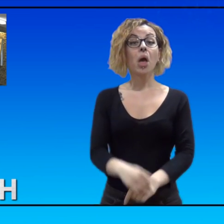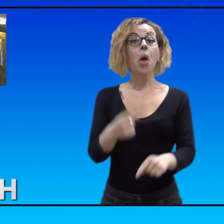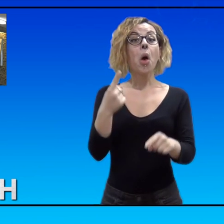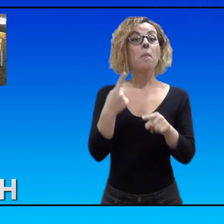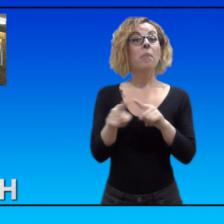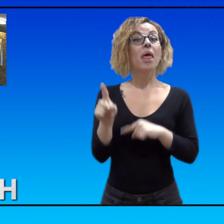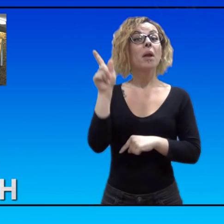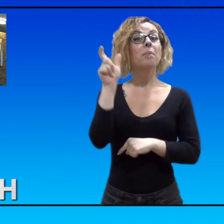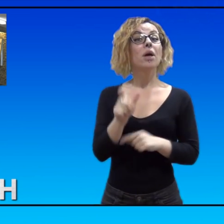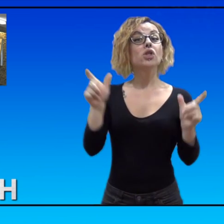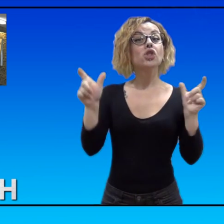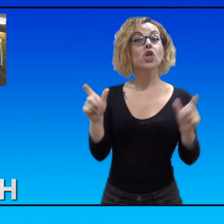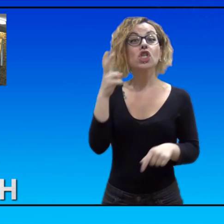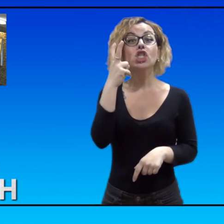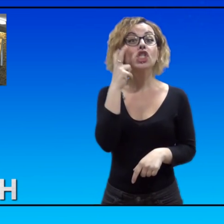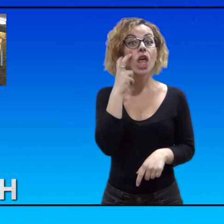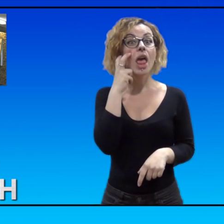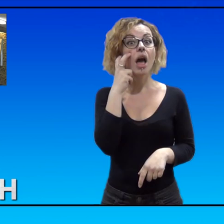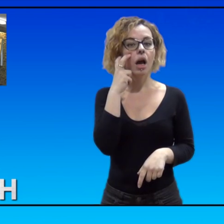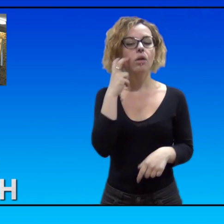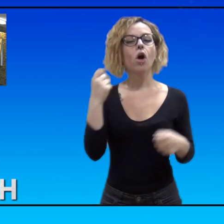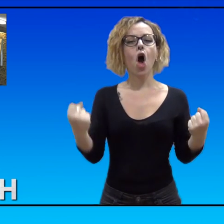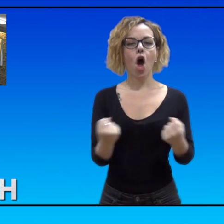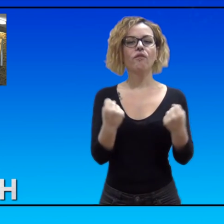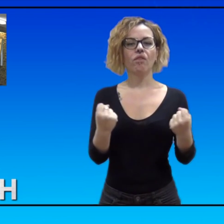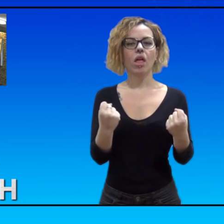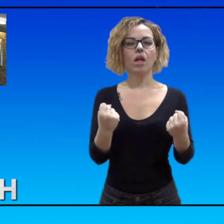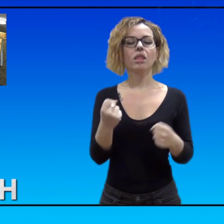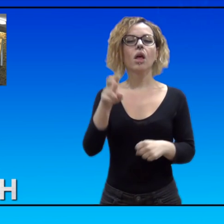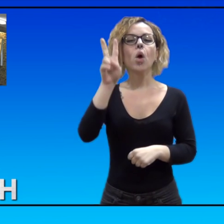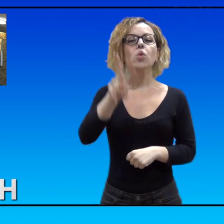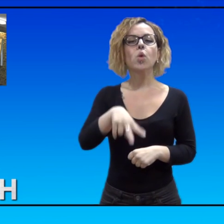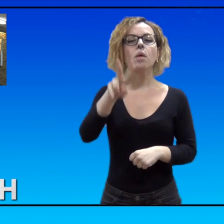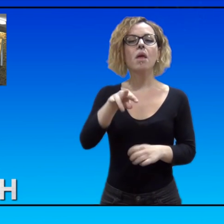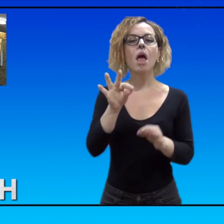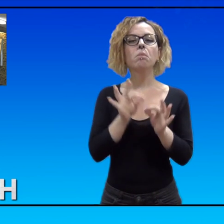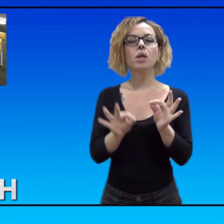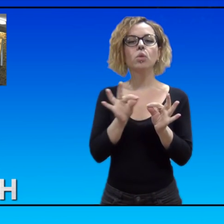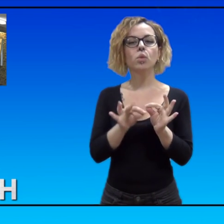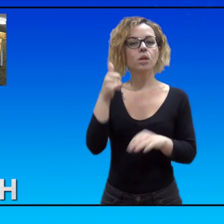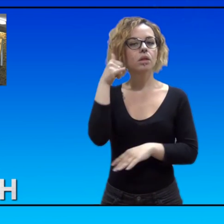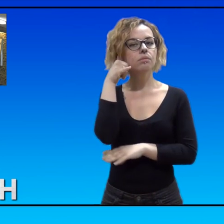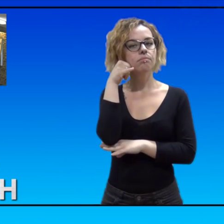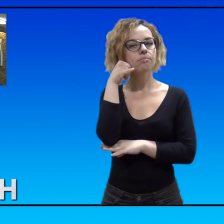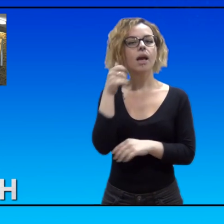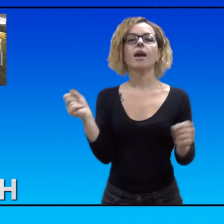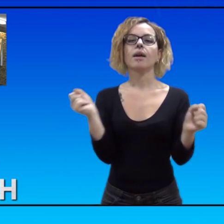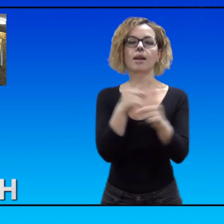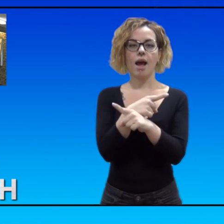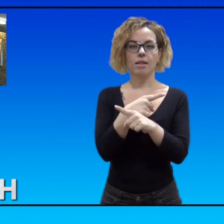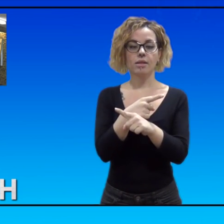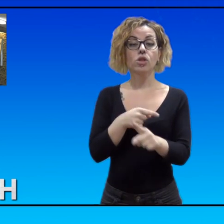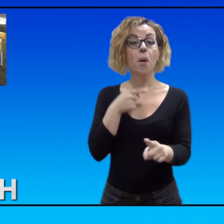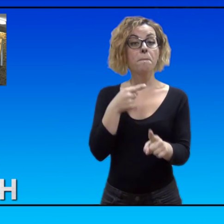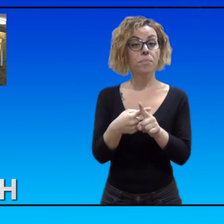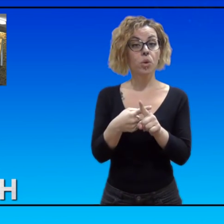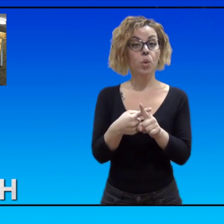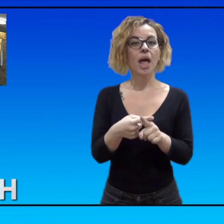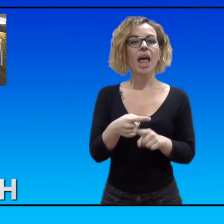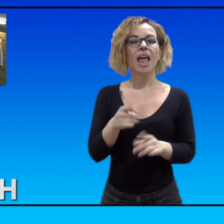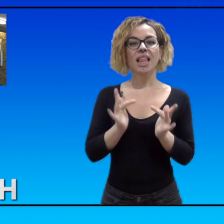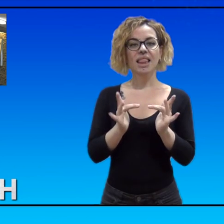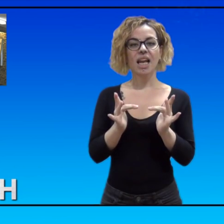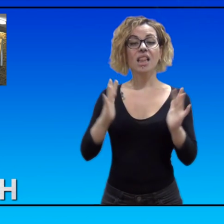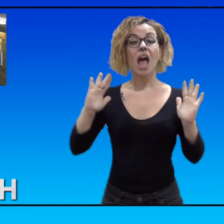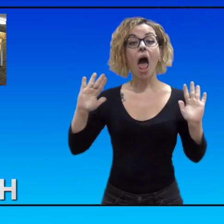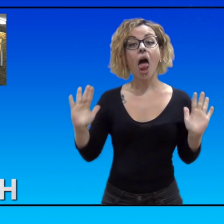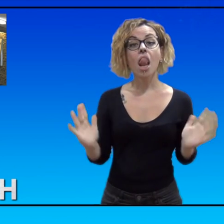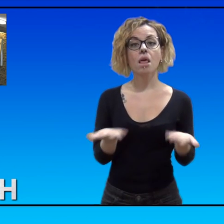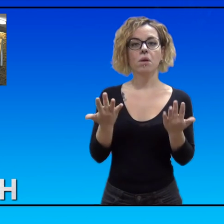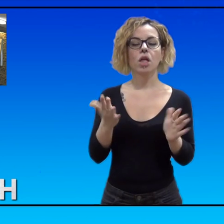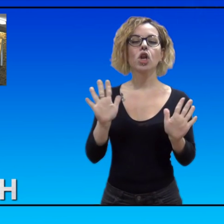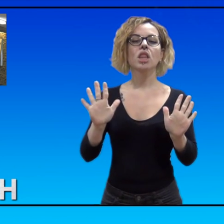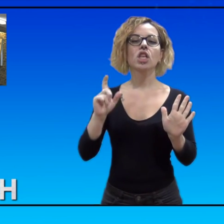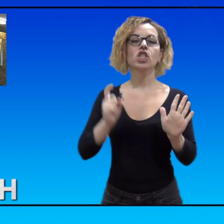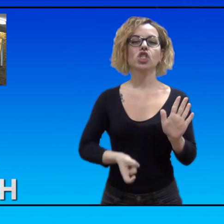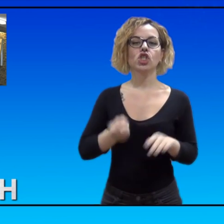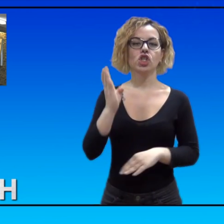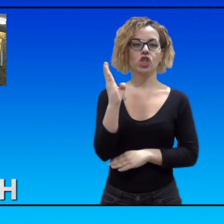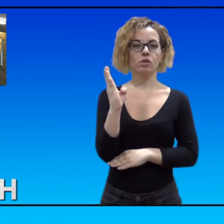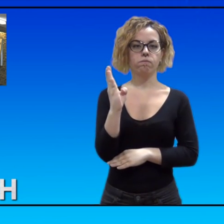Per le persone cieche, è garantita un'offerta comprensiva di 2000 minuti di traffico voce gratuiti e almeno 10Gb di traffico dati.